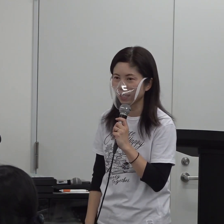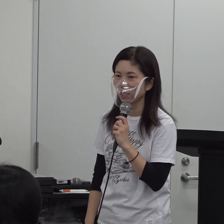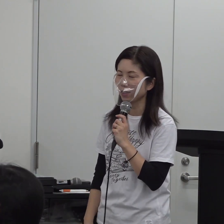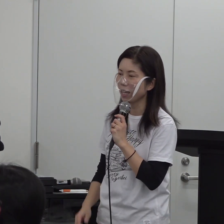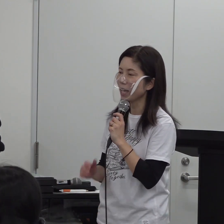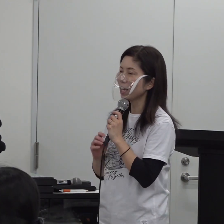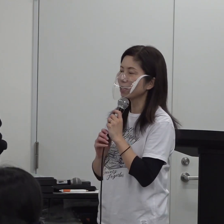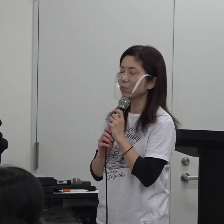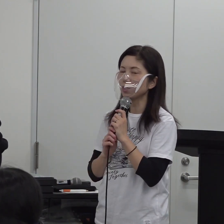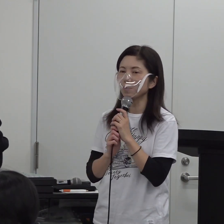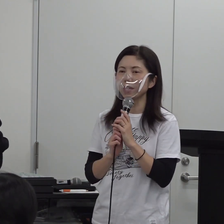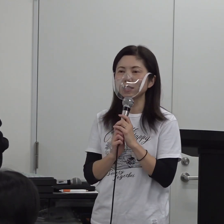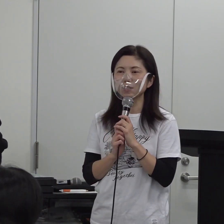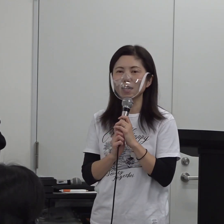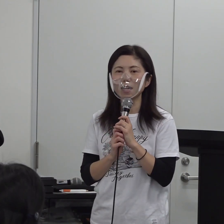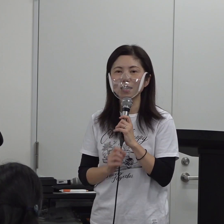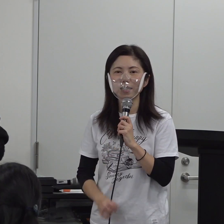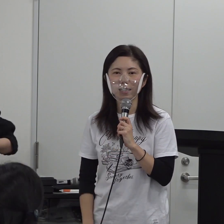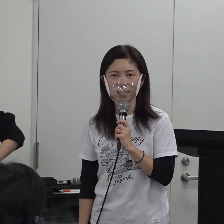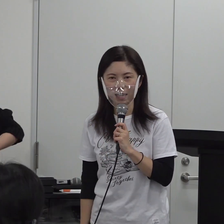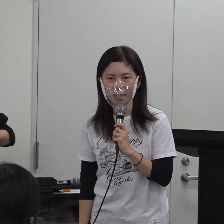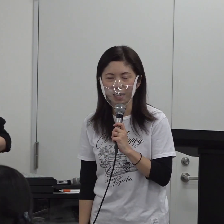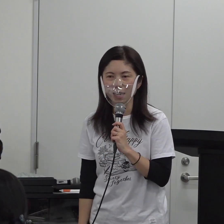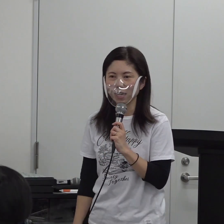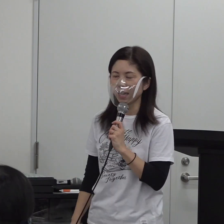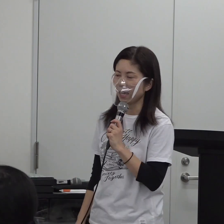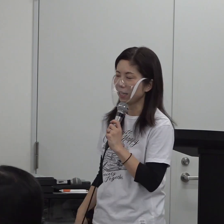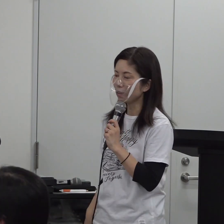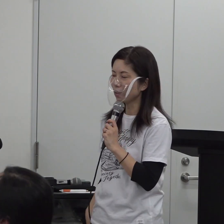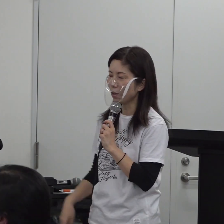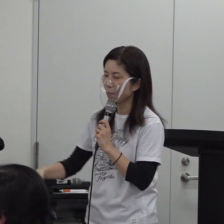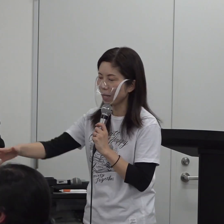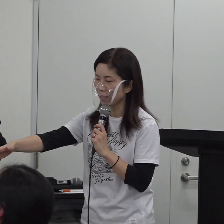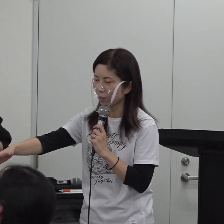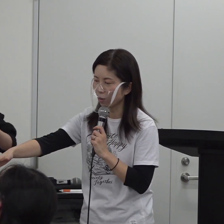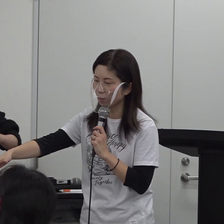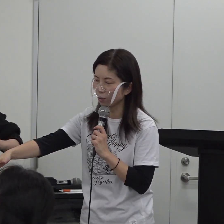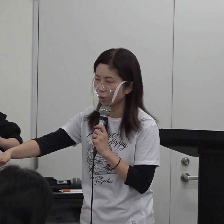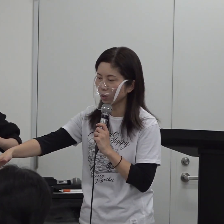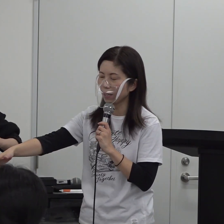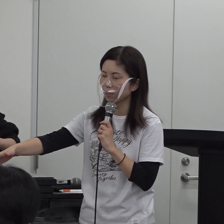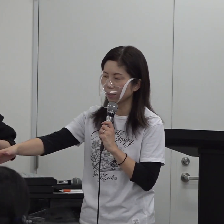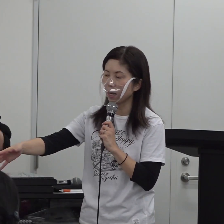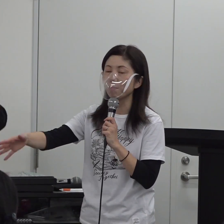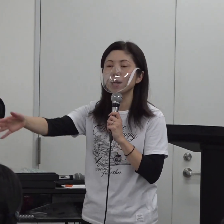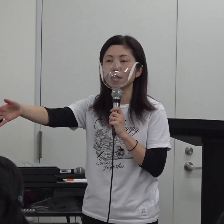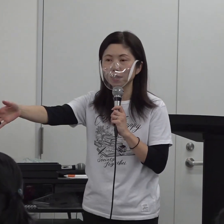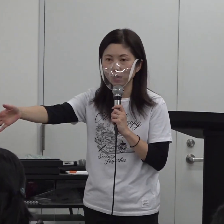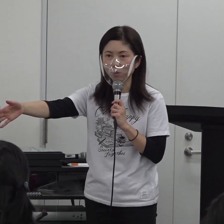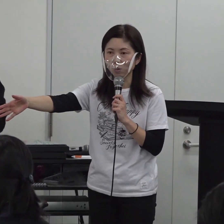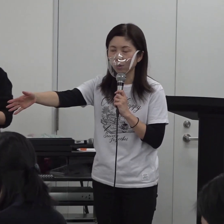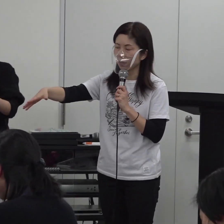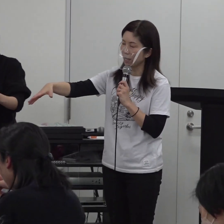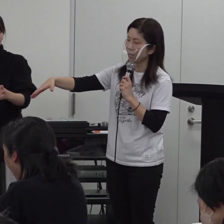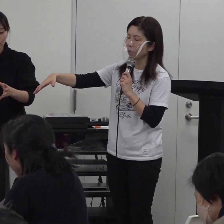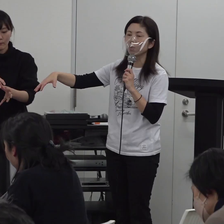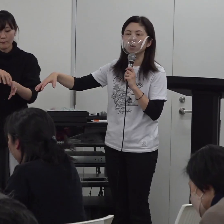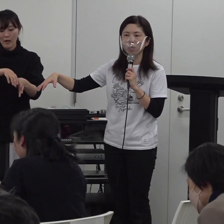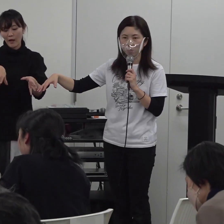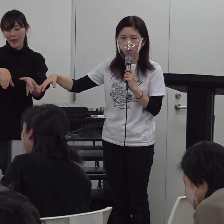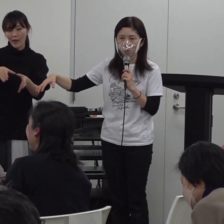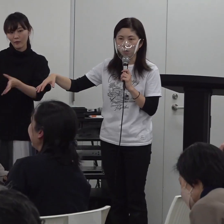なので車椅子が入れて犬の一頭分のスペースが前でも横でも